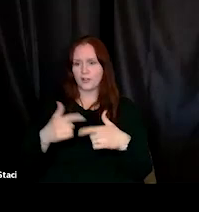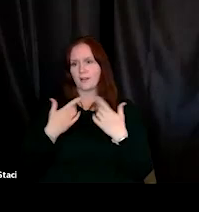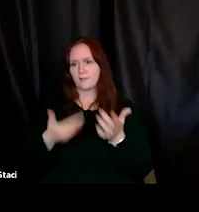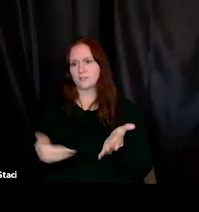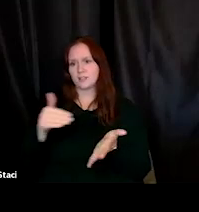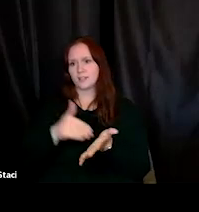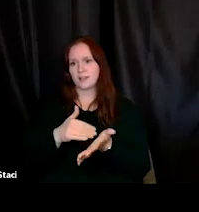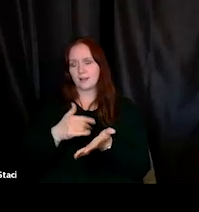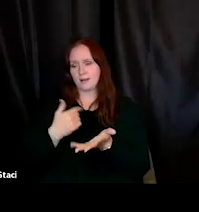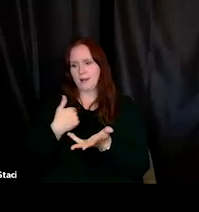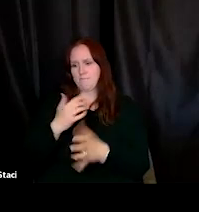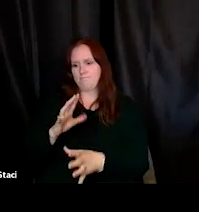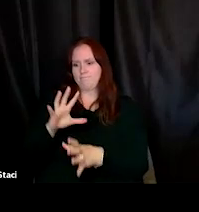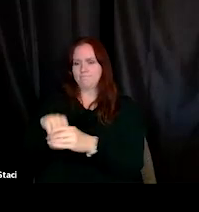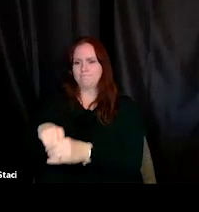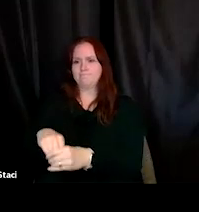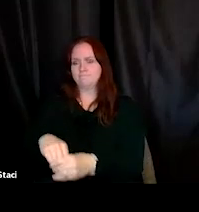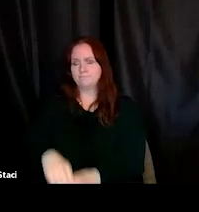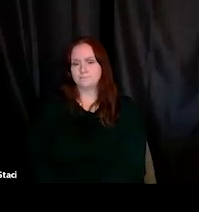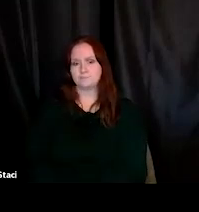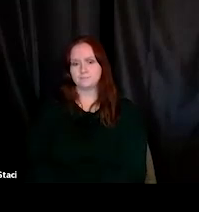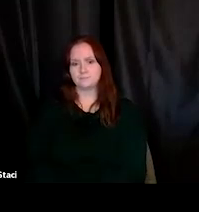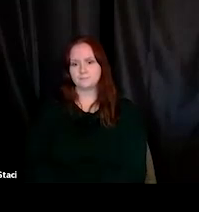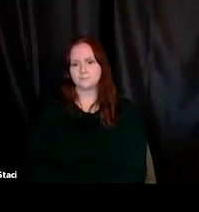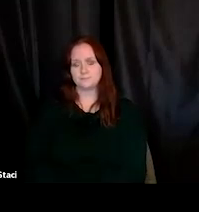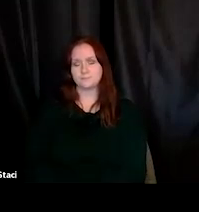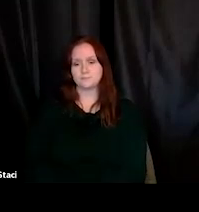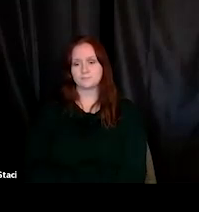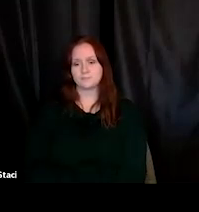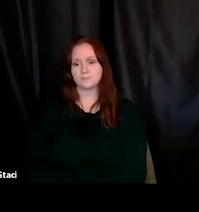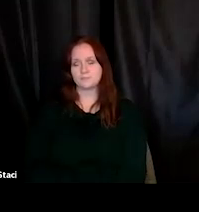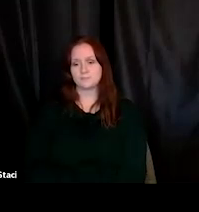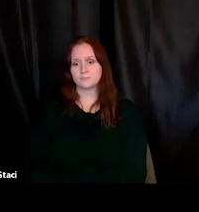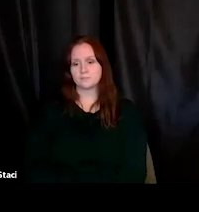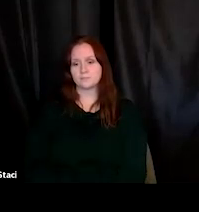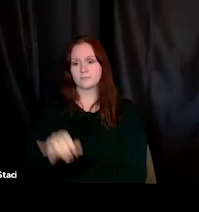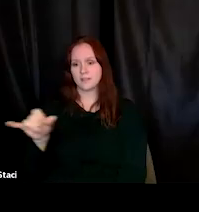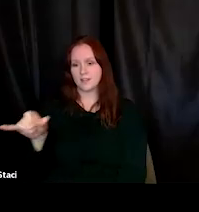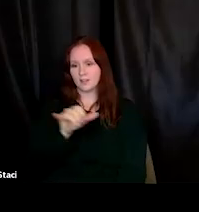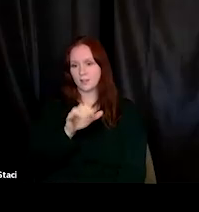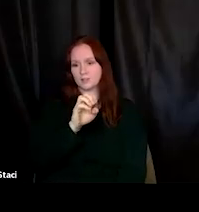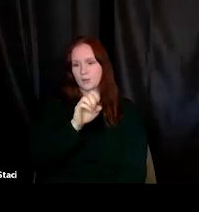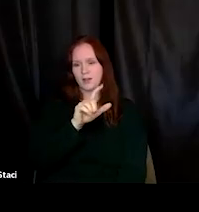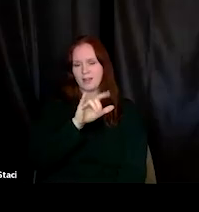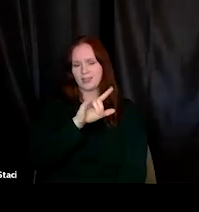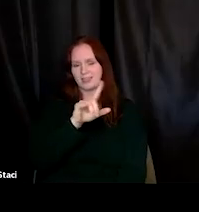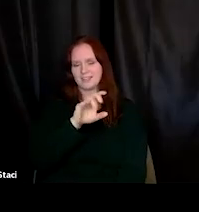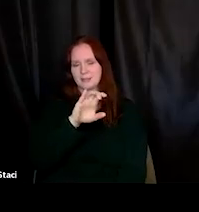Si no están listos o surgió una crisis y no pudieron encontrarnos en el momento adecuado,